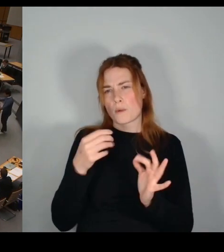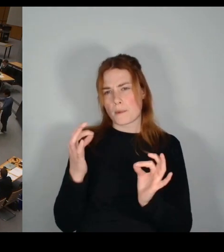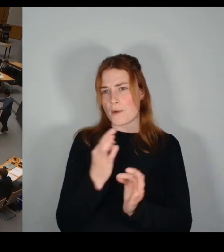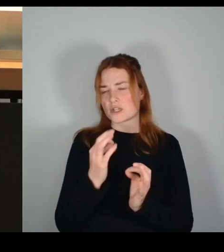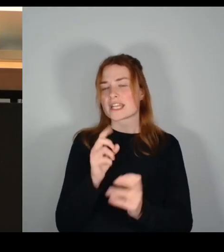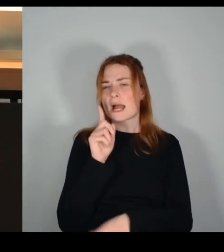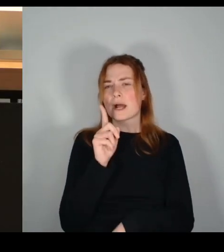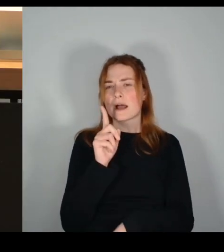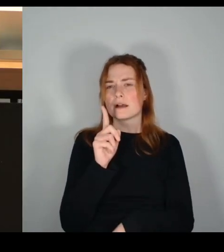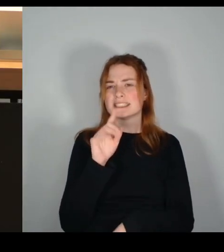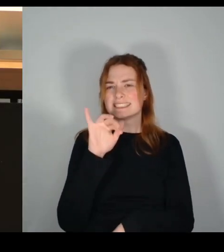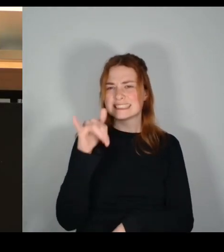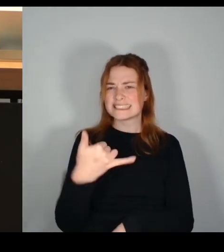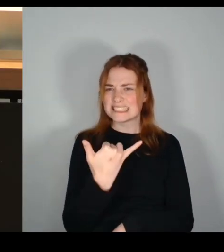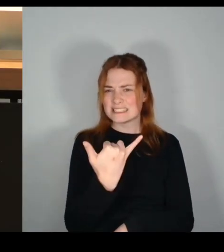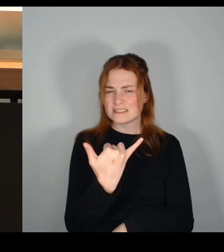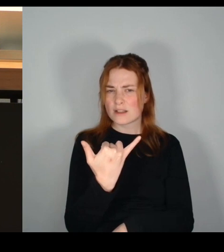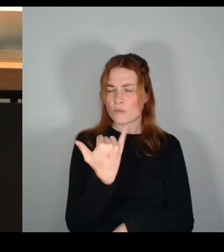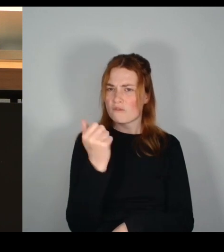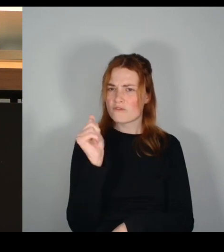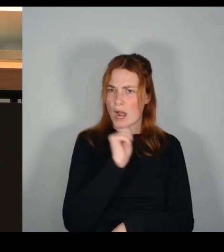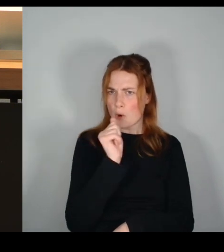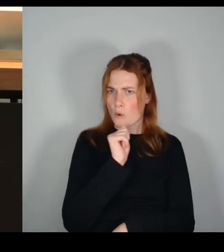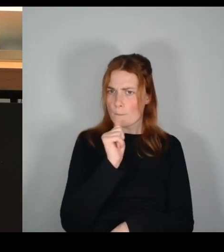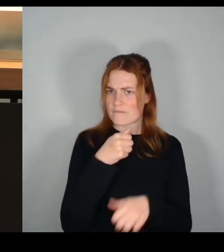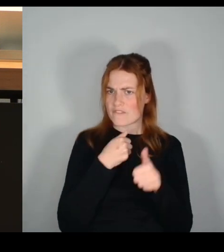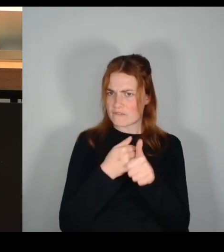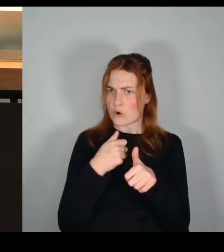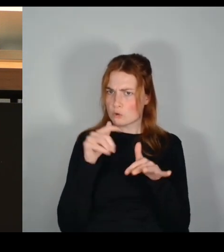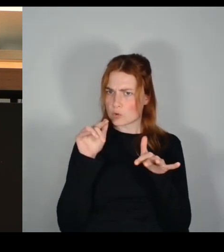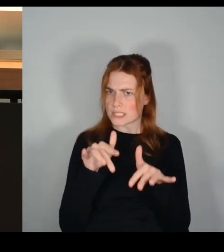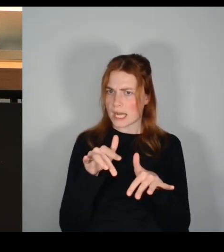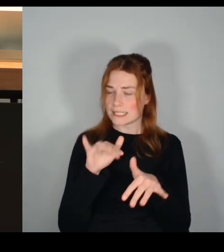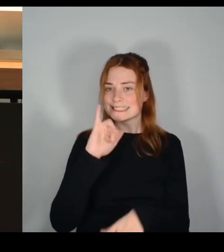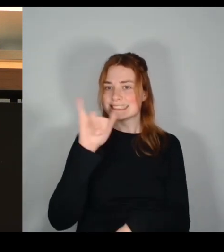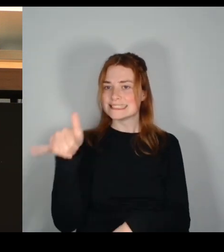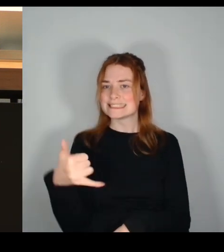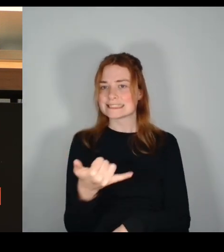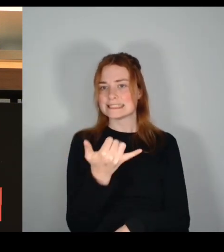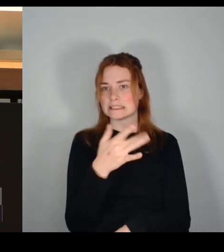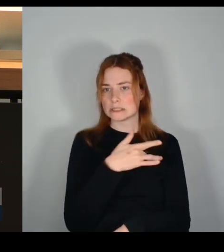Das Jesidentum kennt keine verbindliche religiöse Schrift wie etwa die Bibel, Thora oder den Koran. Die Vermittlung